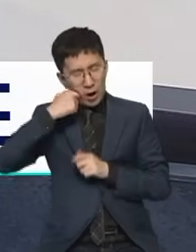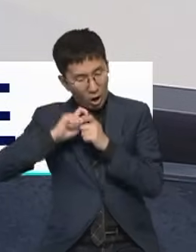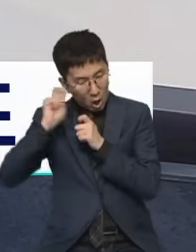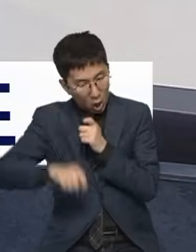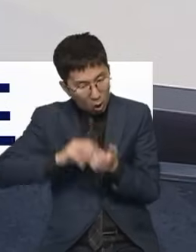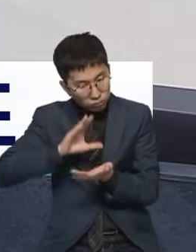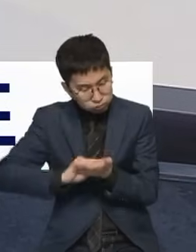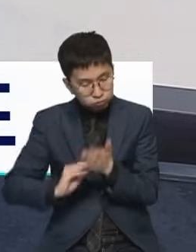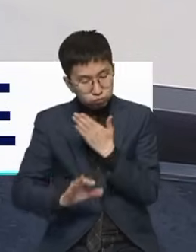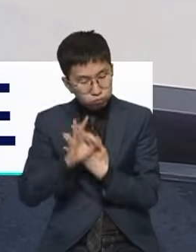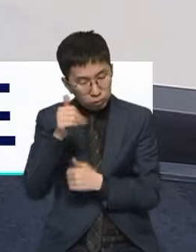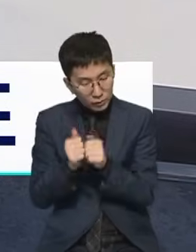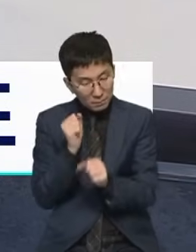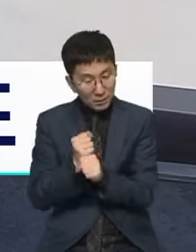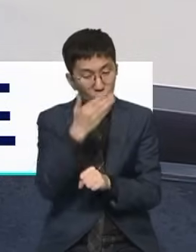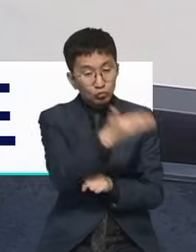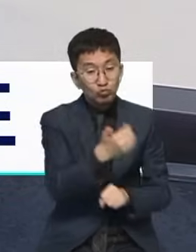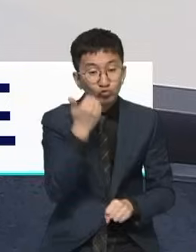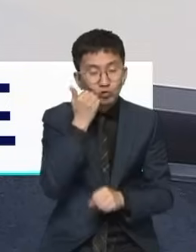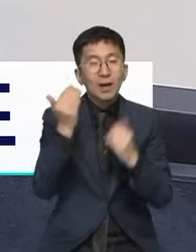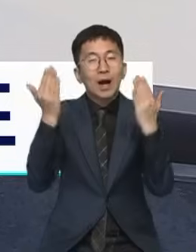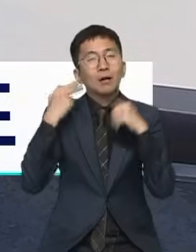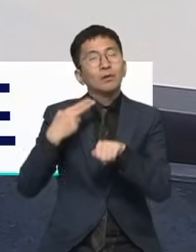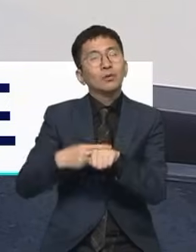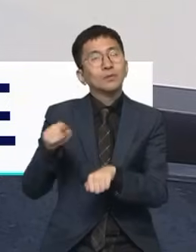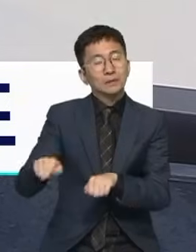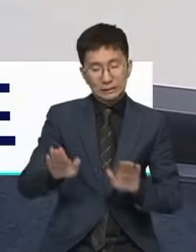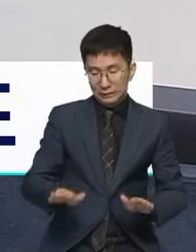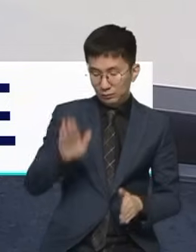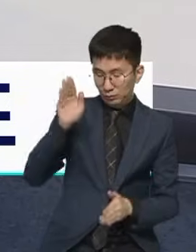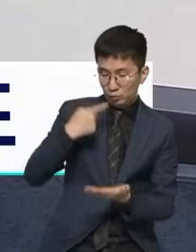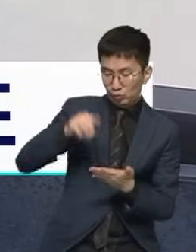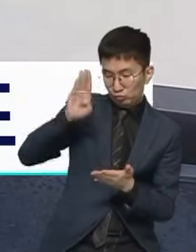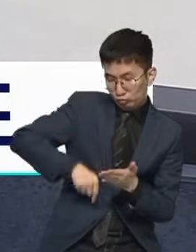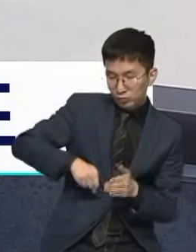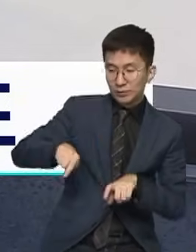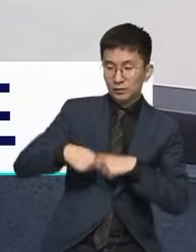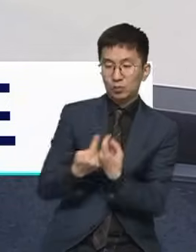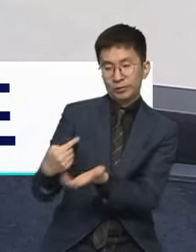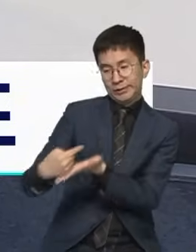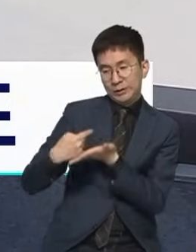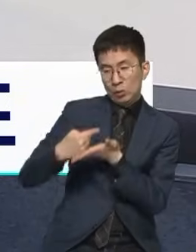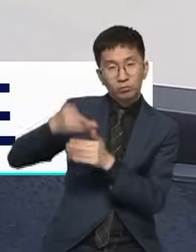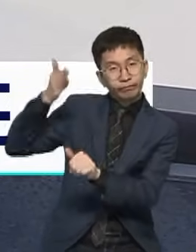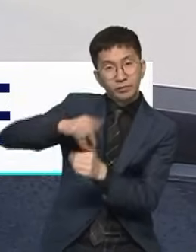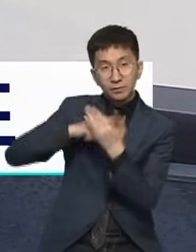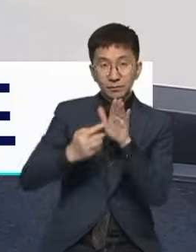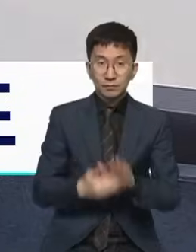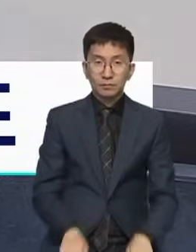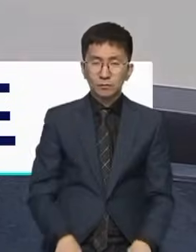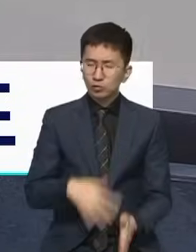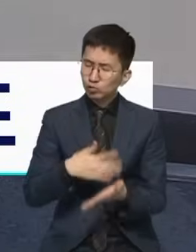현직 교사들에 대해 교육부가 최근 자진 신고를 받았습니다. 300명 가까이 스스로 거래 내역을